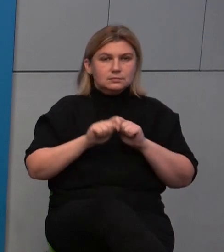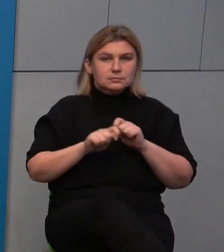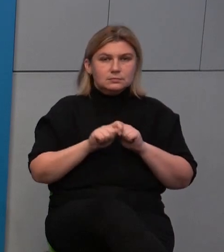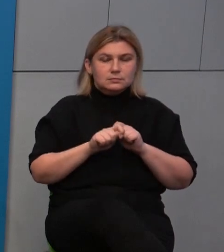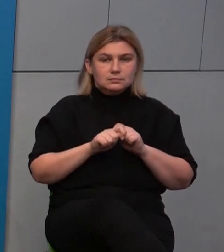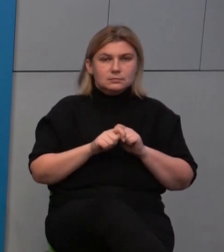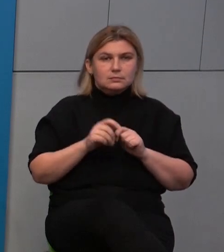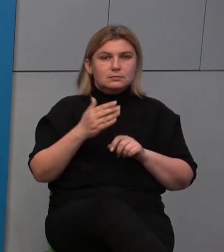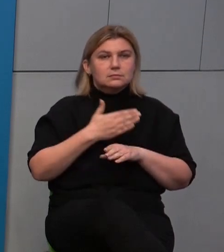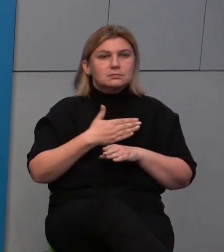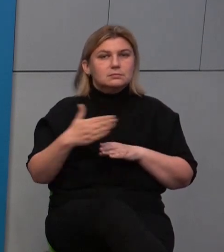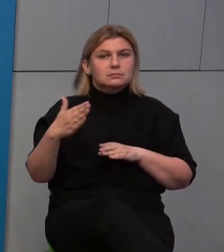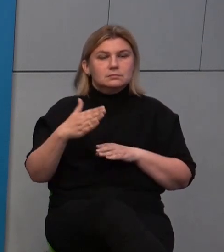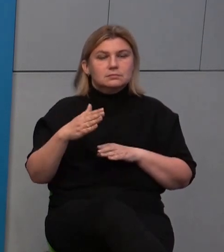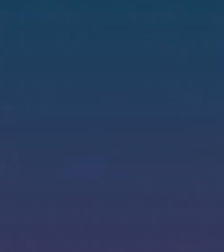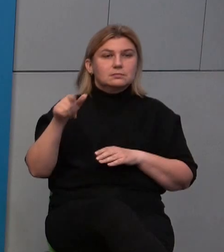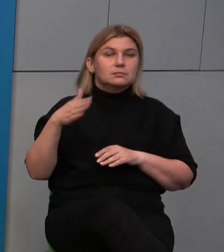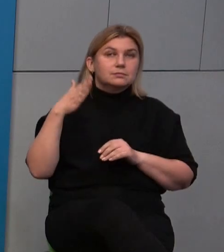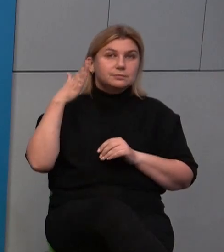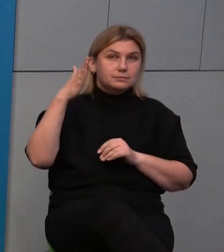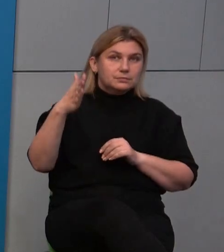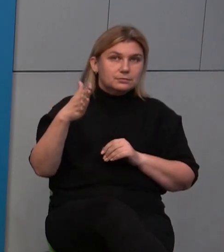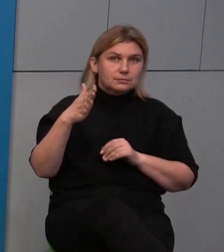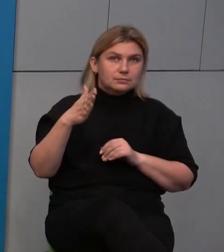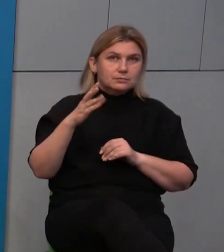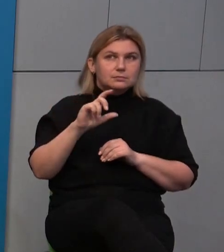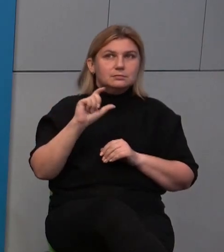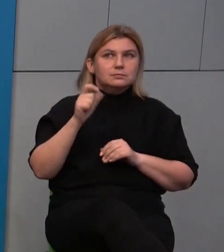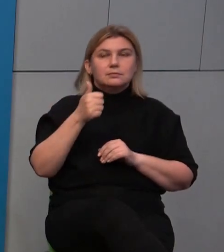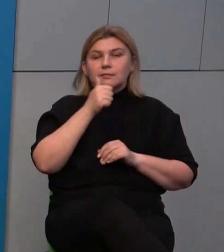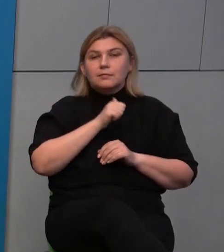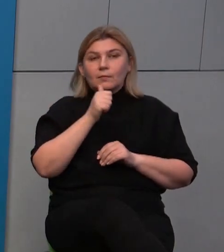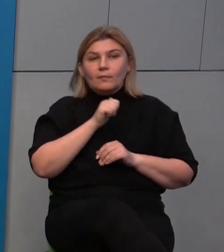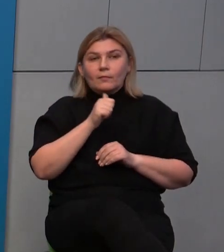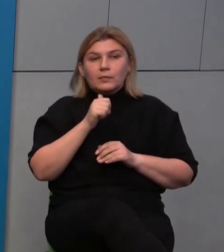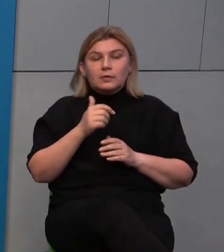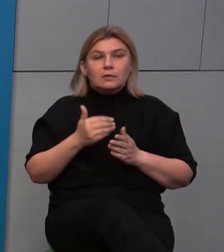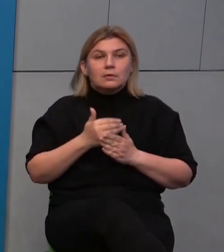w dalszym ciągu jego prognoz i tego, co on próbował wywnioskować